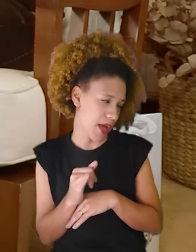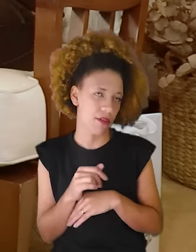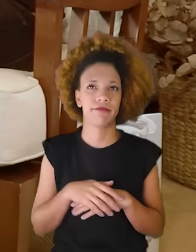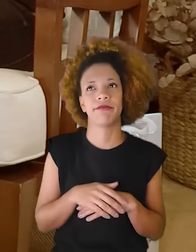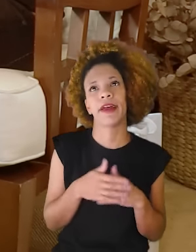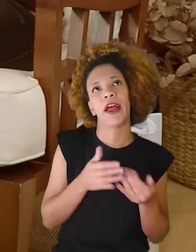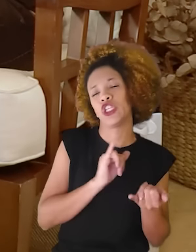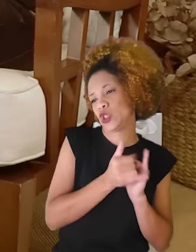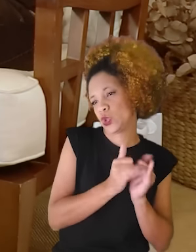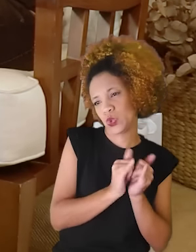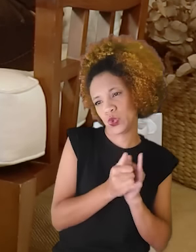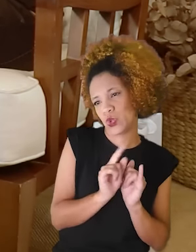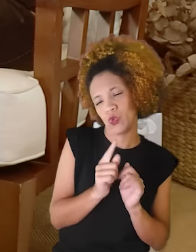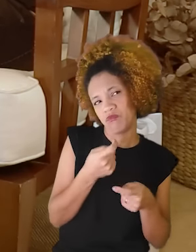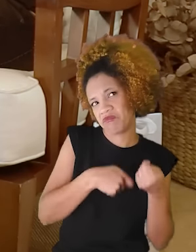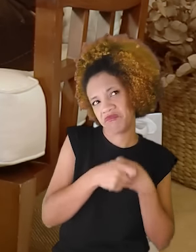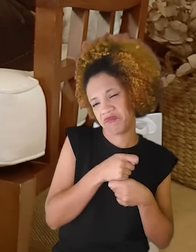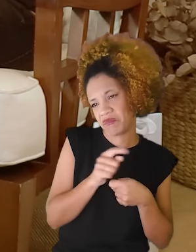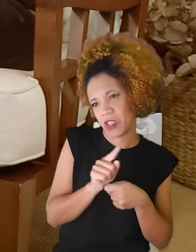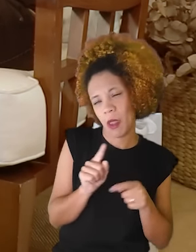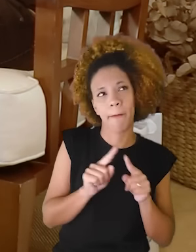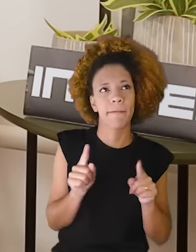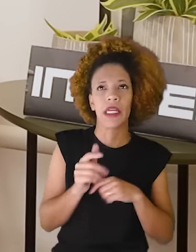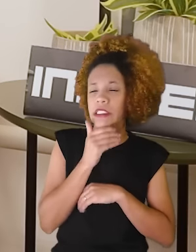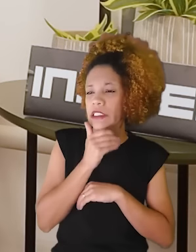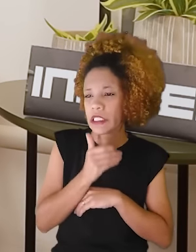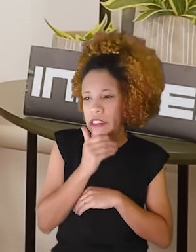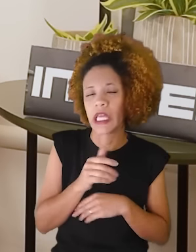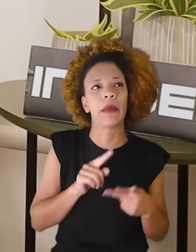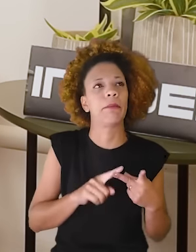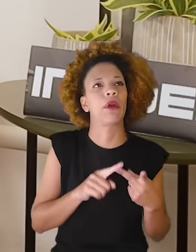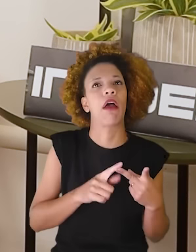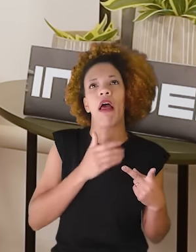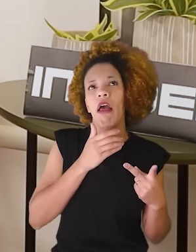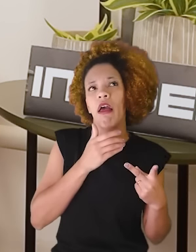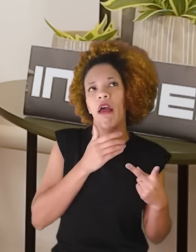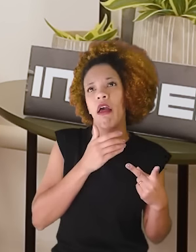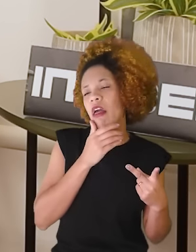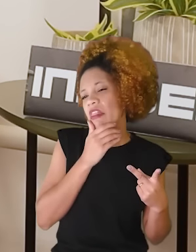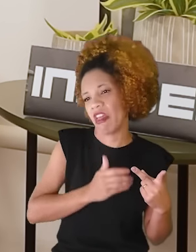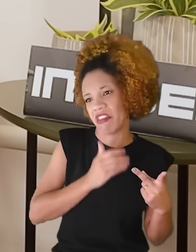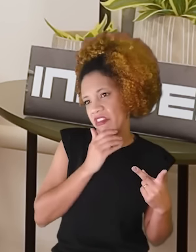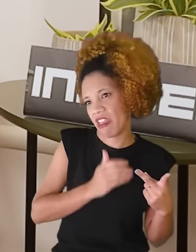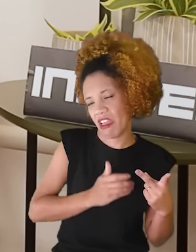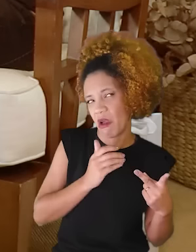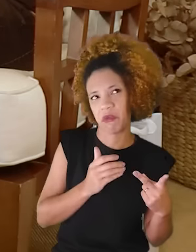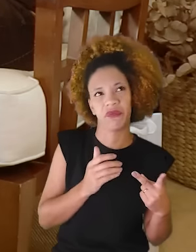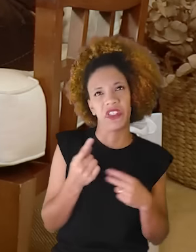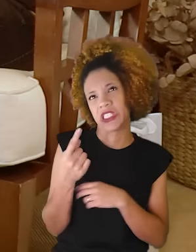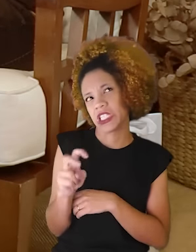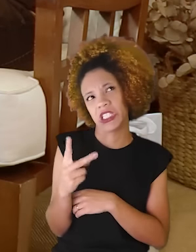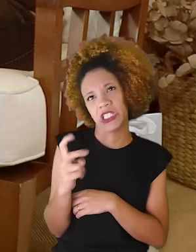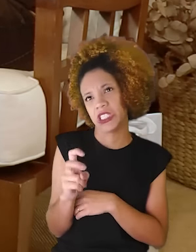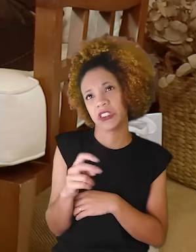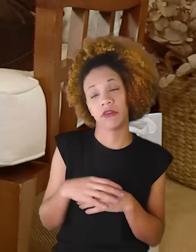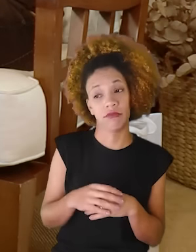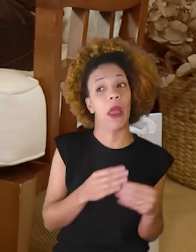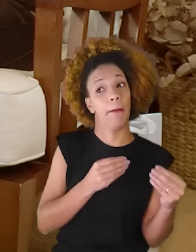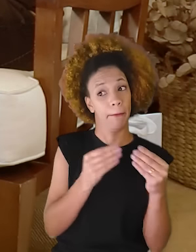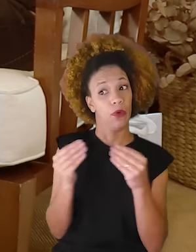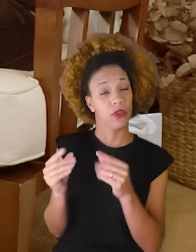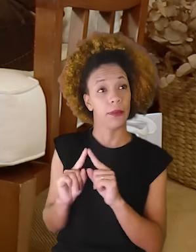é uma época tão comercial né mas f dezembro que é Natal aí eu faço 15 é muita coisa aí quando Dia